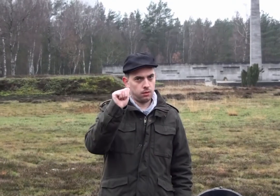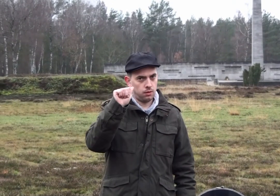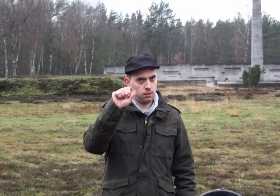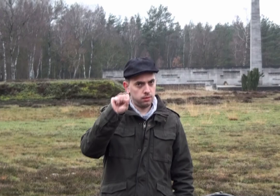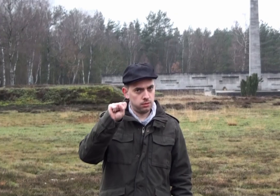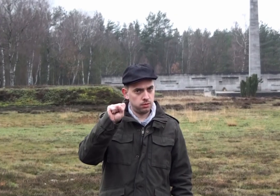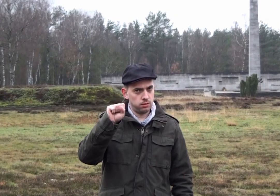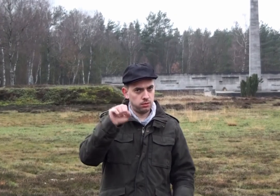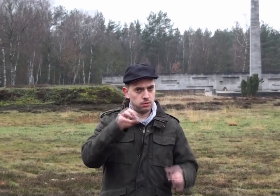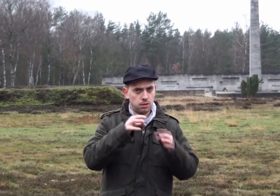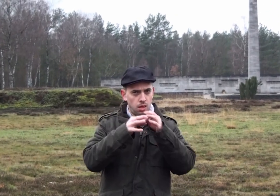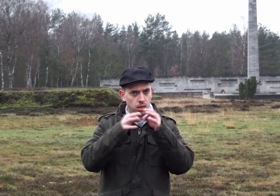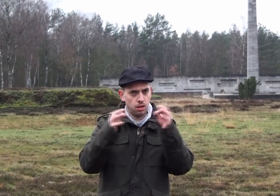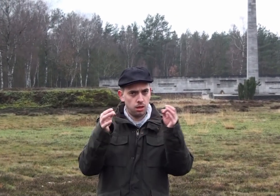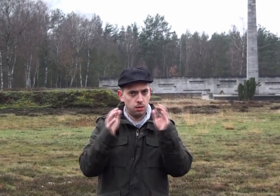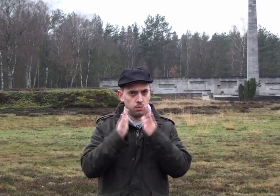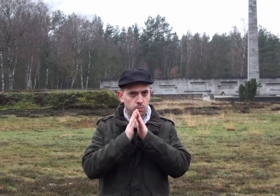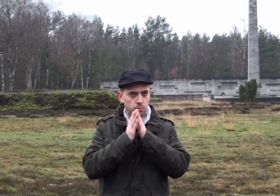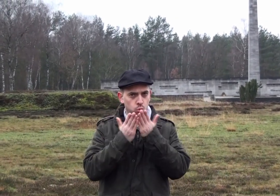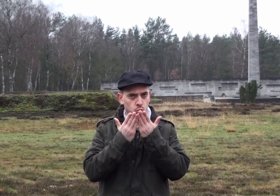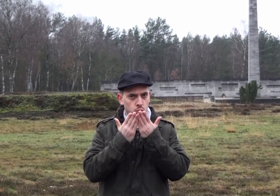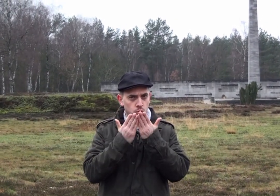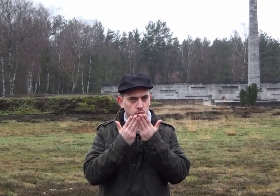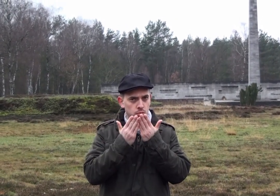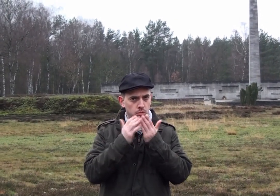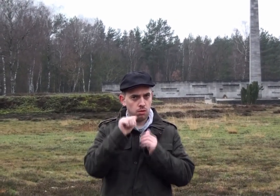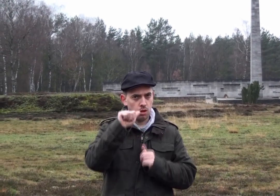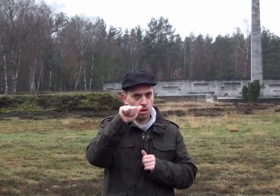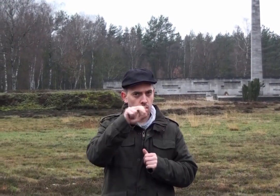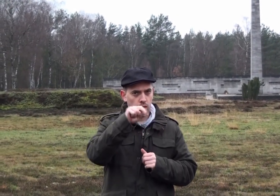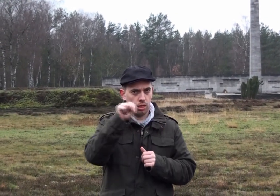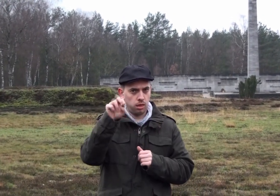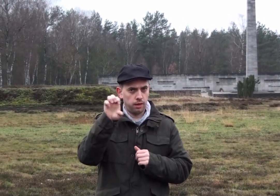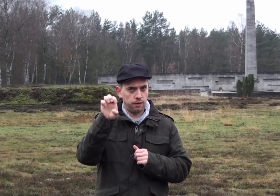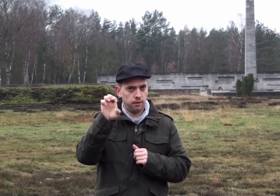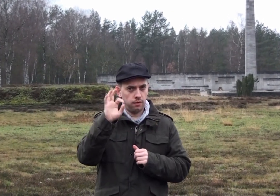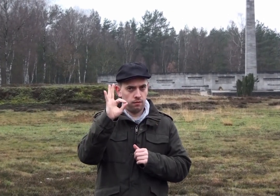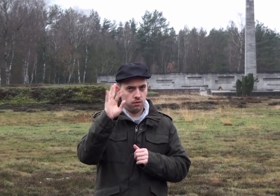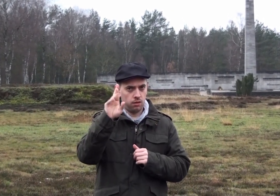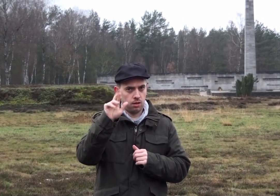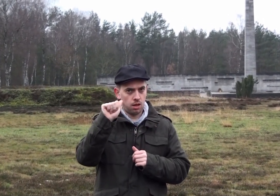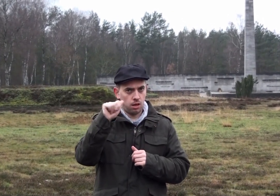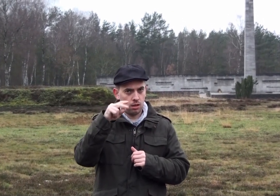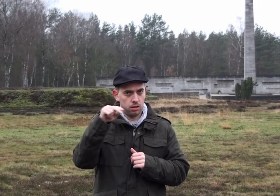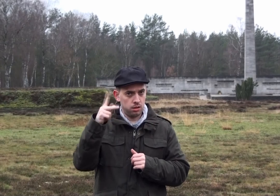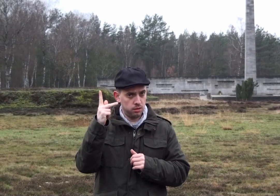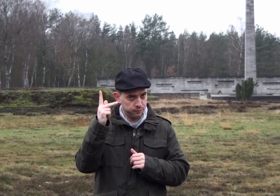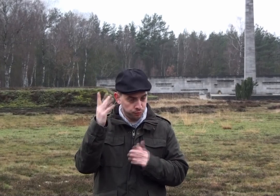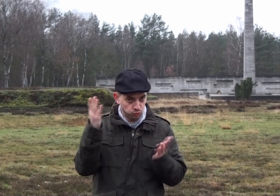Das Tagebuch der Anne Frank